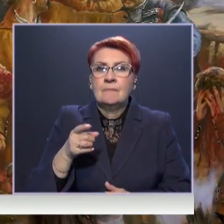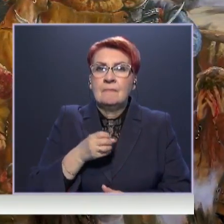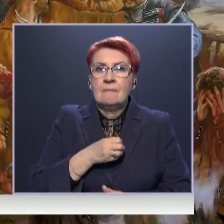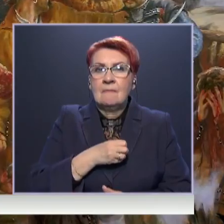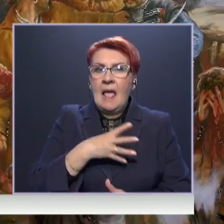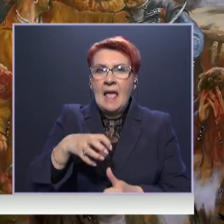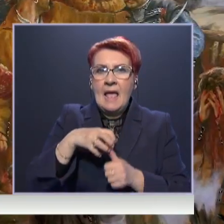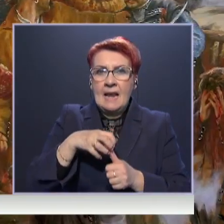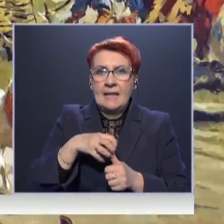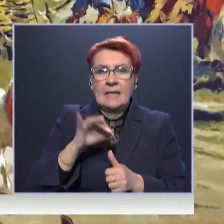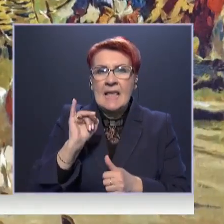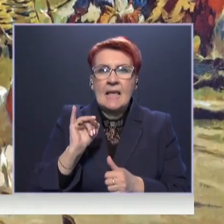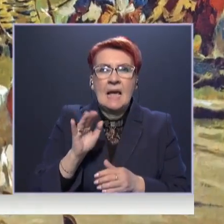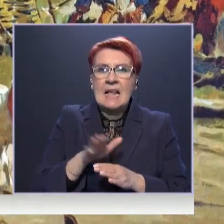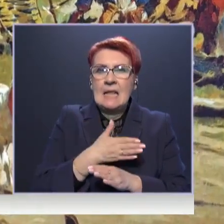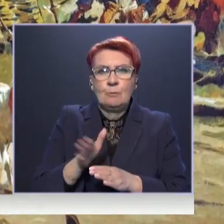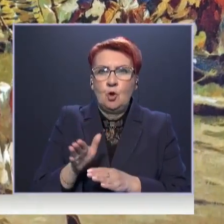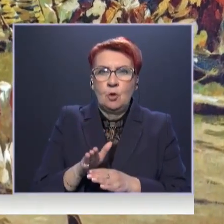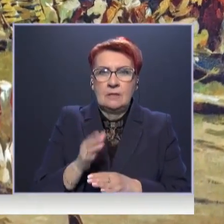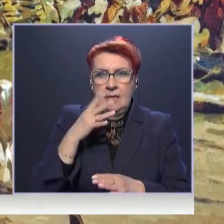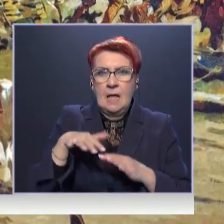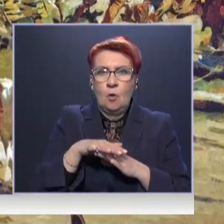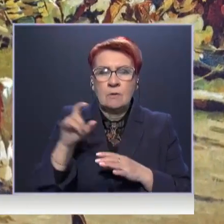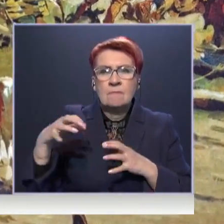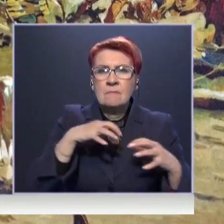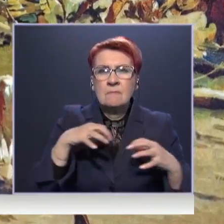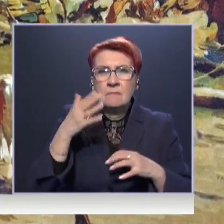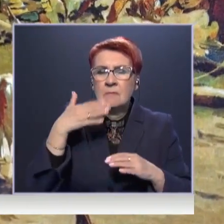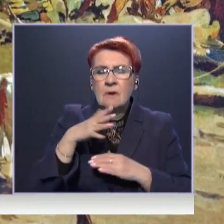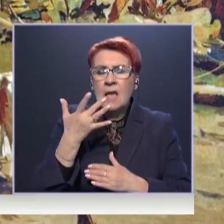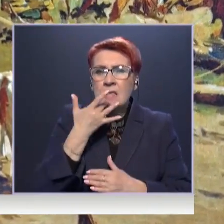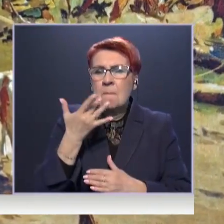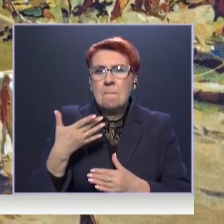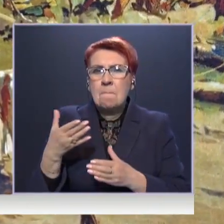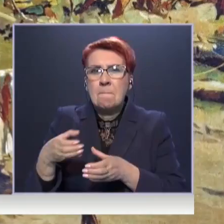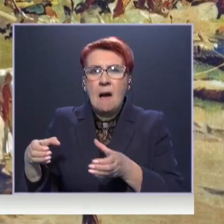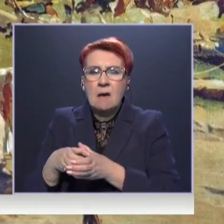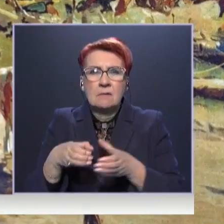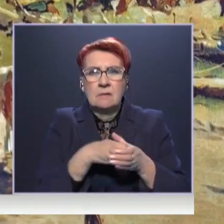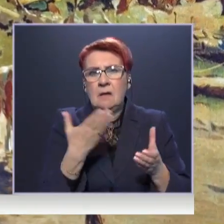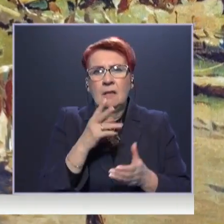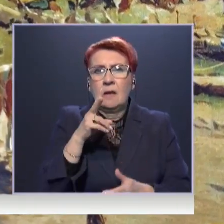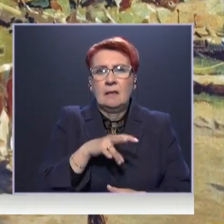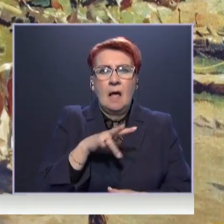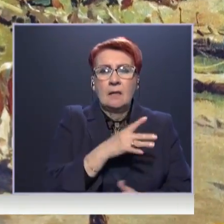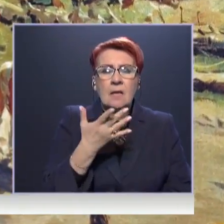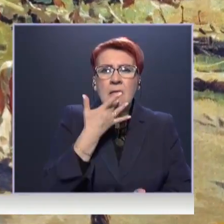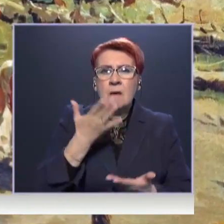разобщенности народа страну раздирали какие-то партии какие-то семейные кланы политические группировки